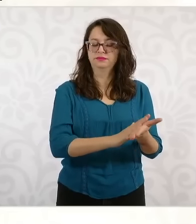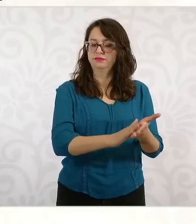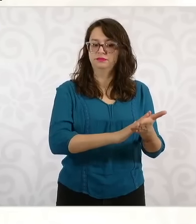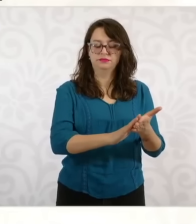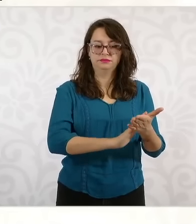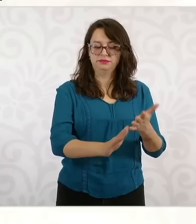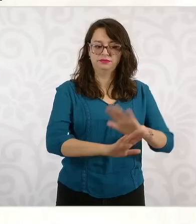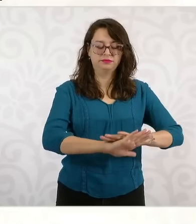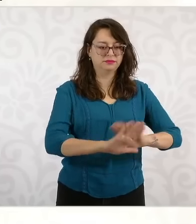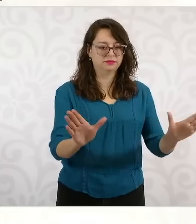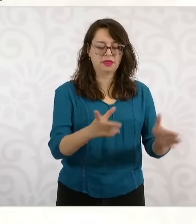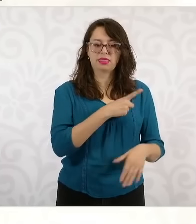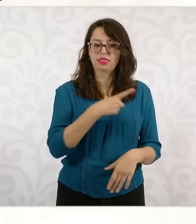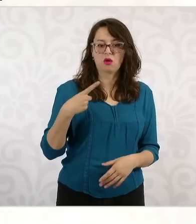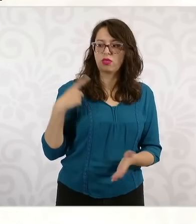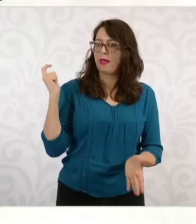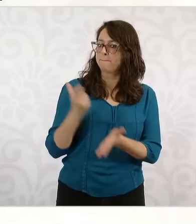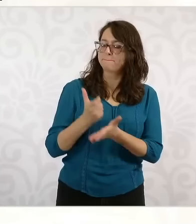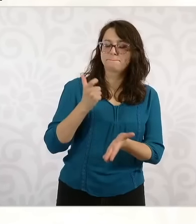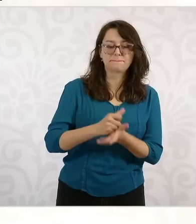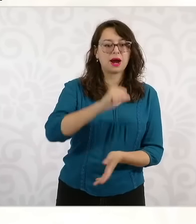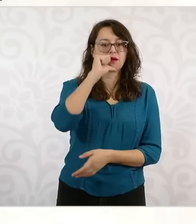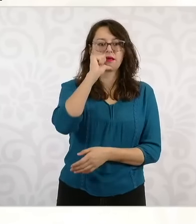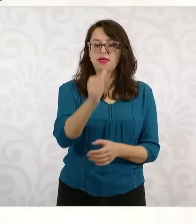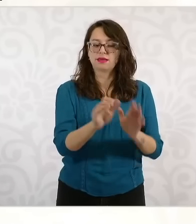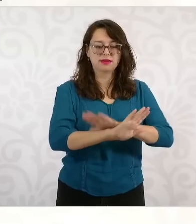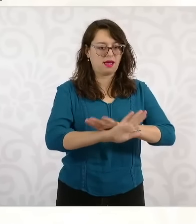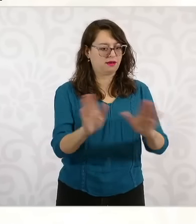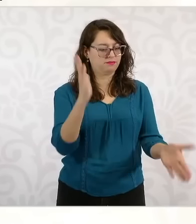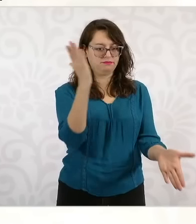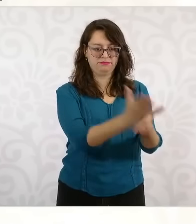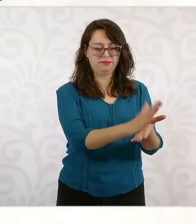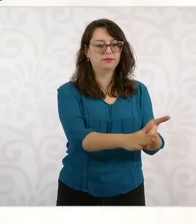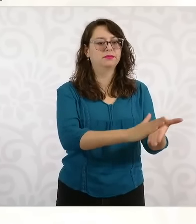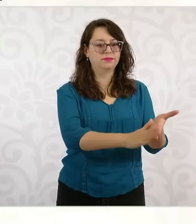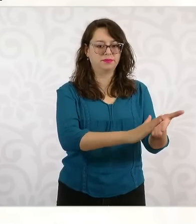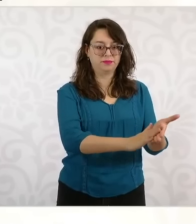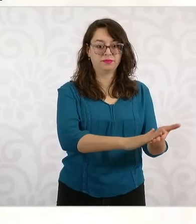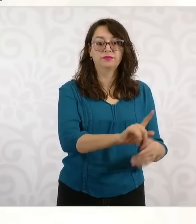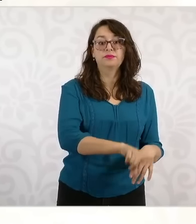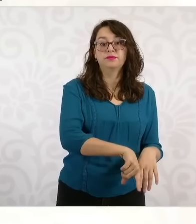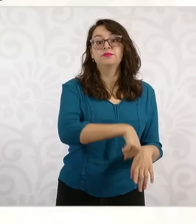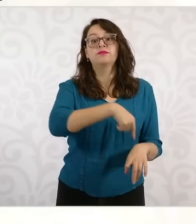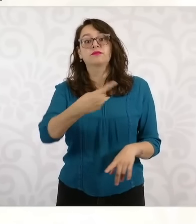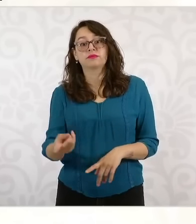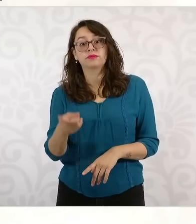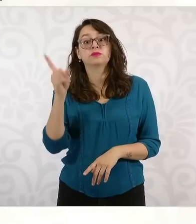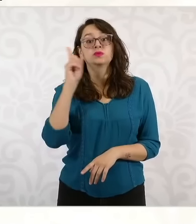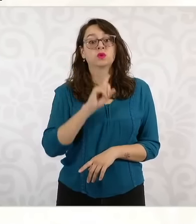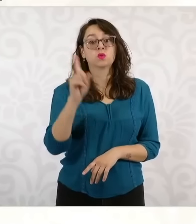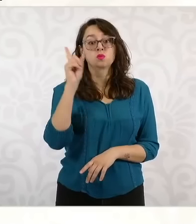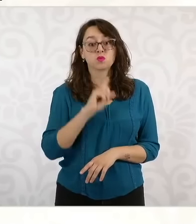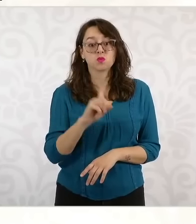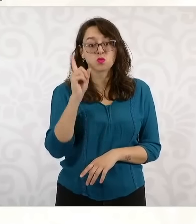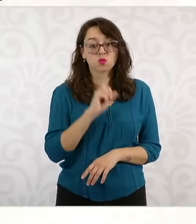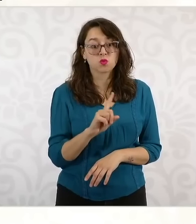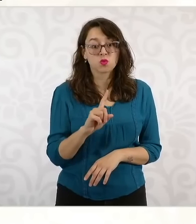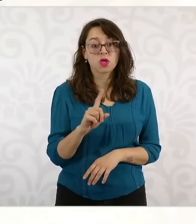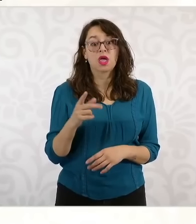ya no van a tener deuda a partir de ese monto. Las mujeres productoras que después de ese monto